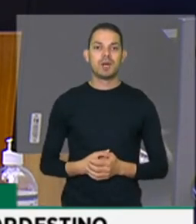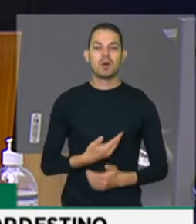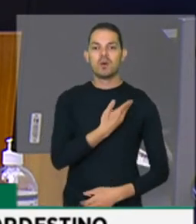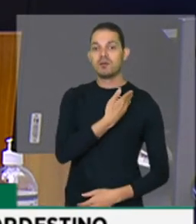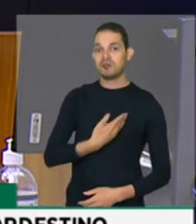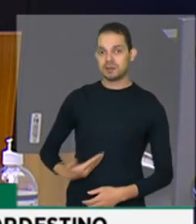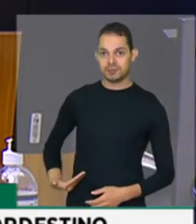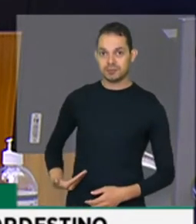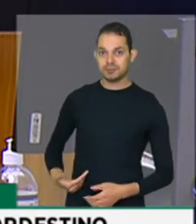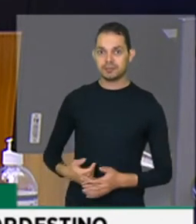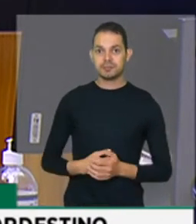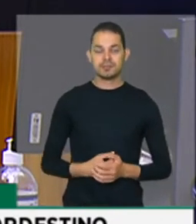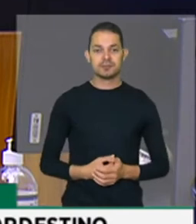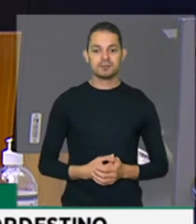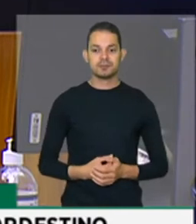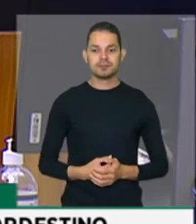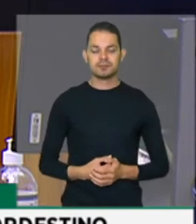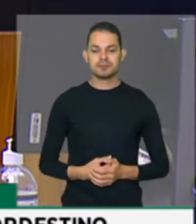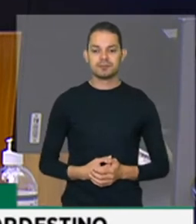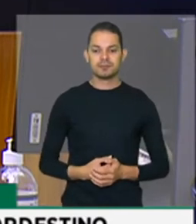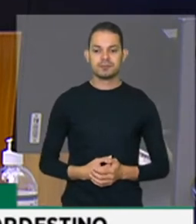OPOSIÇÃO. GOVERNO. -- [DEPUTADA]: NÓS SOMOS CONTRA A RETIRADA PORQUE NÓS PRECISAMOS CONCLUIR O